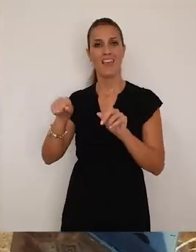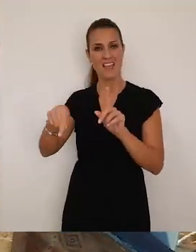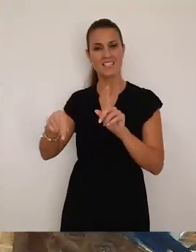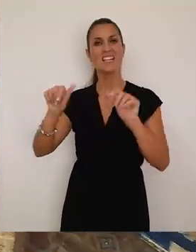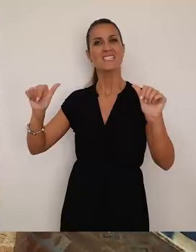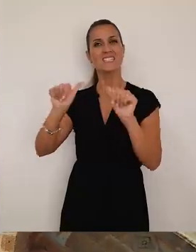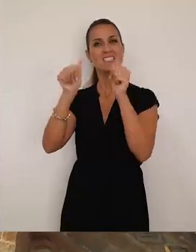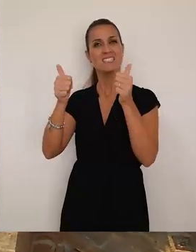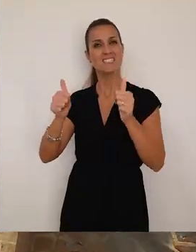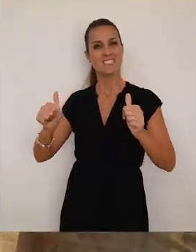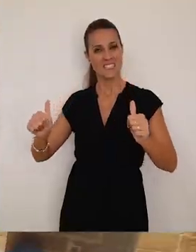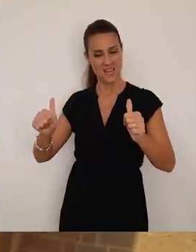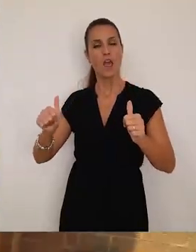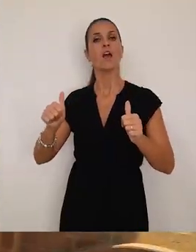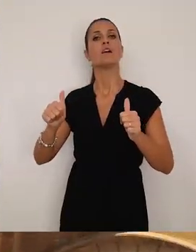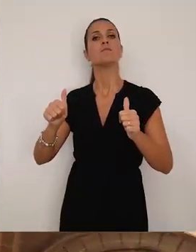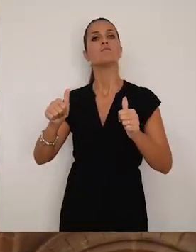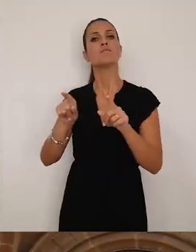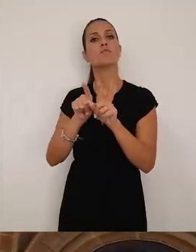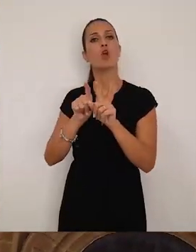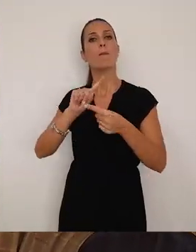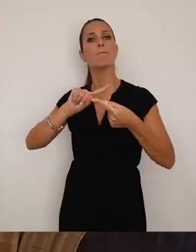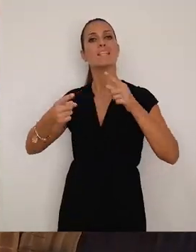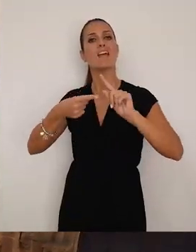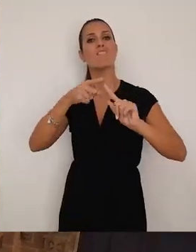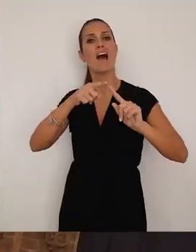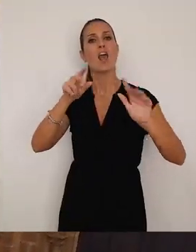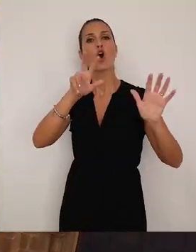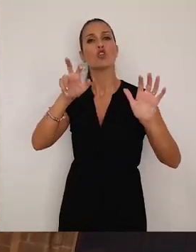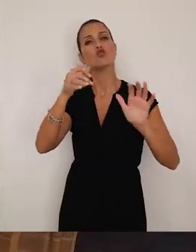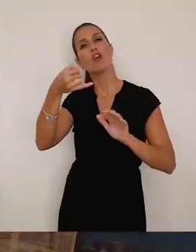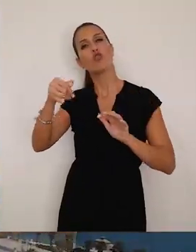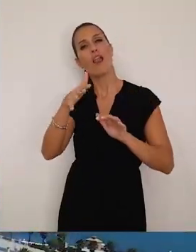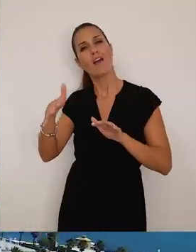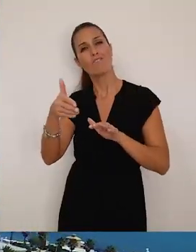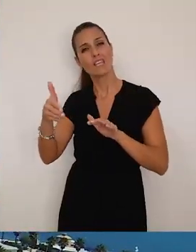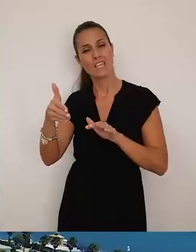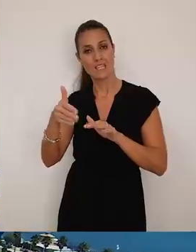Pasquale Ruggieri, la Chiesa di Cristo Re richiama nelle sue forme il revival architettonico